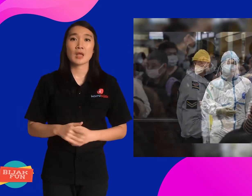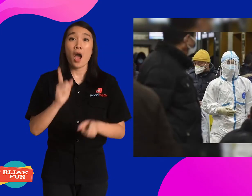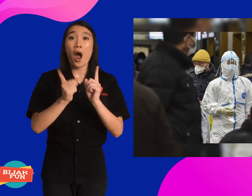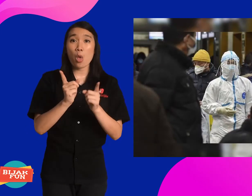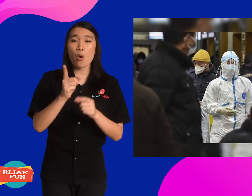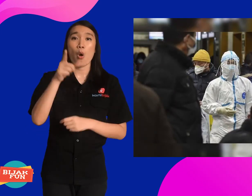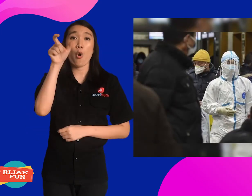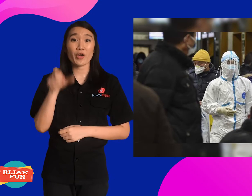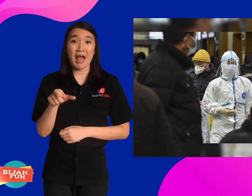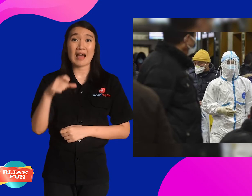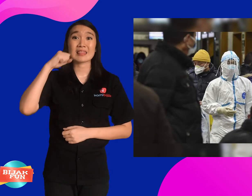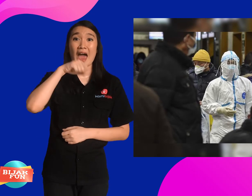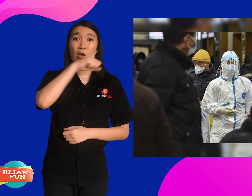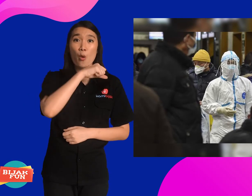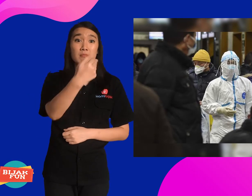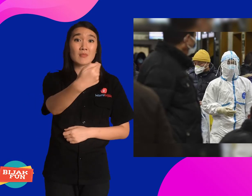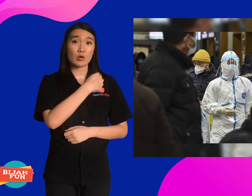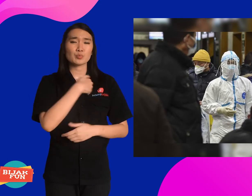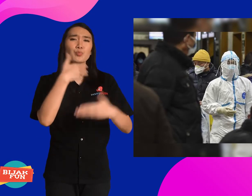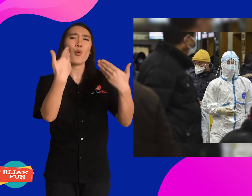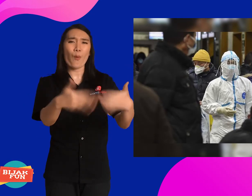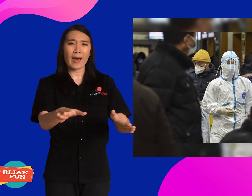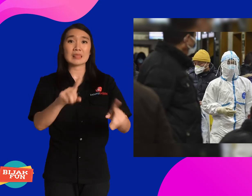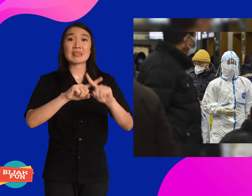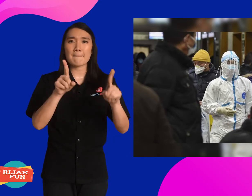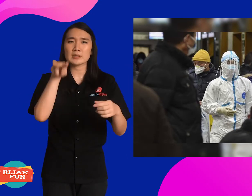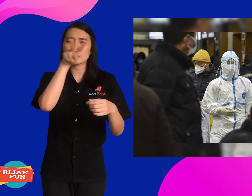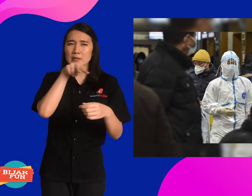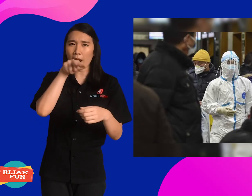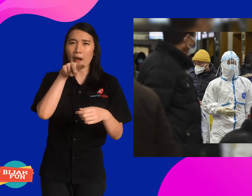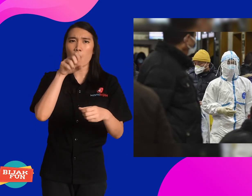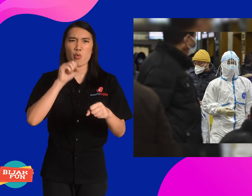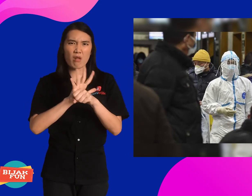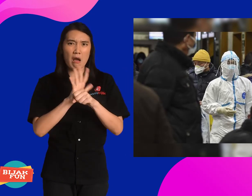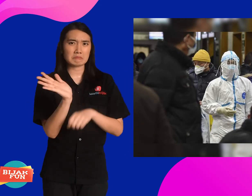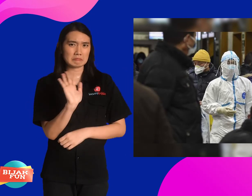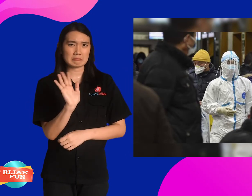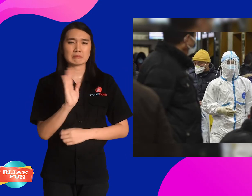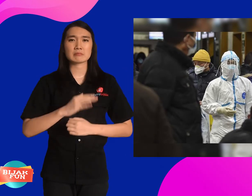Namun untuk Warga Negara Taiwan diperbolehkan dengan mengikuti tes.